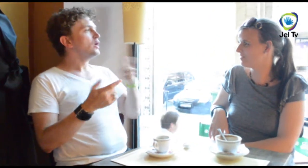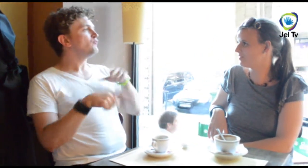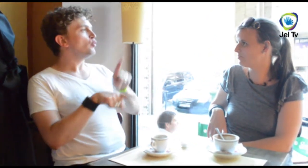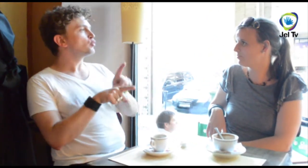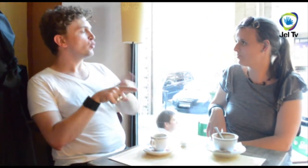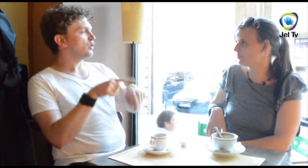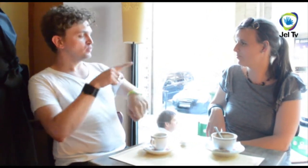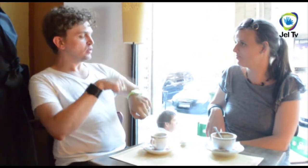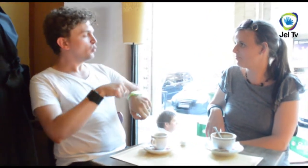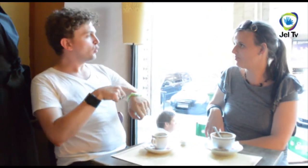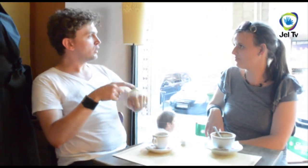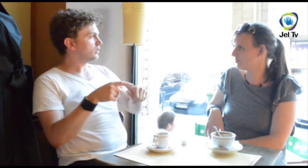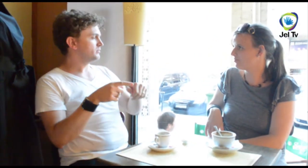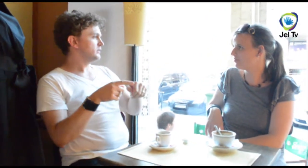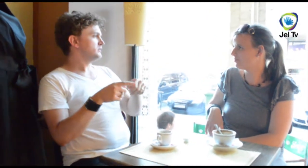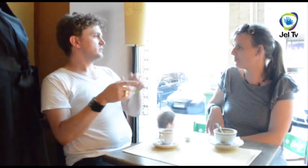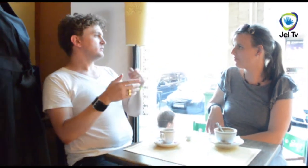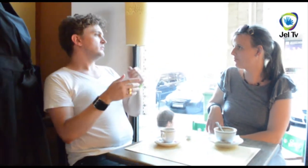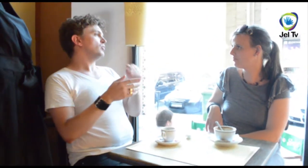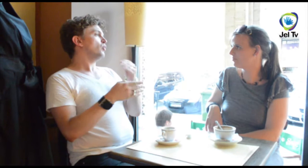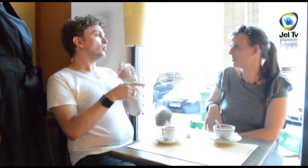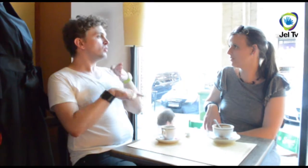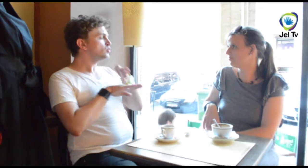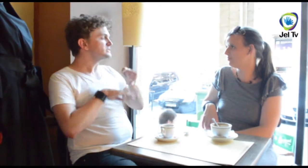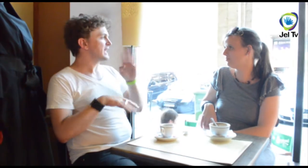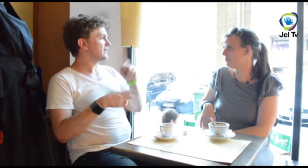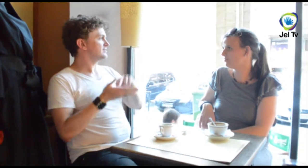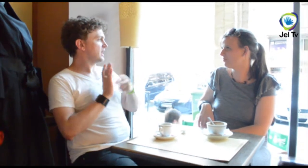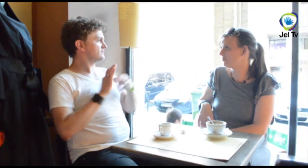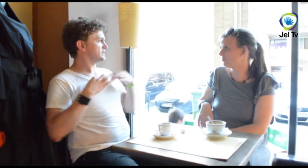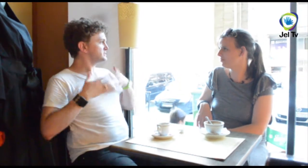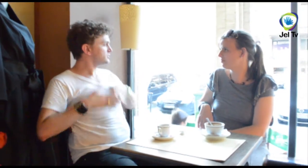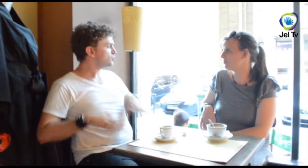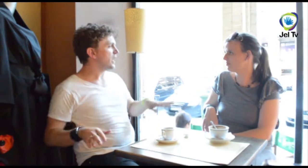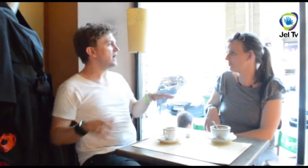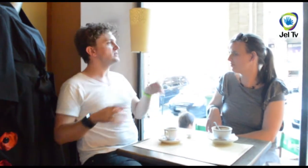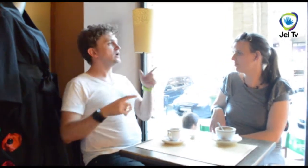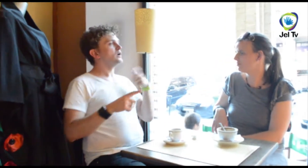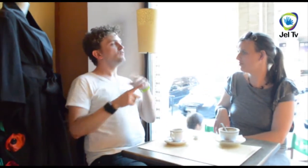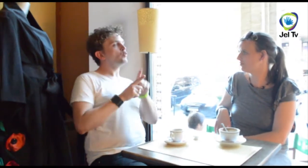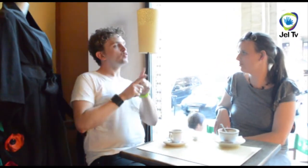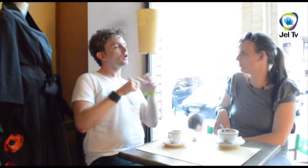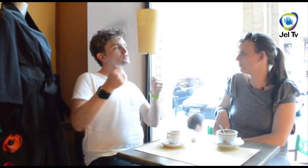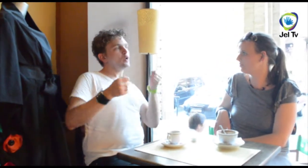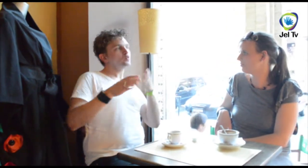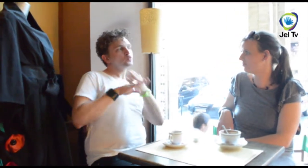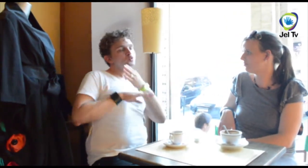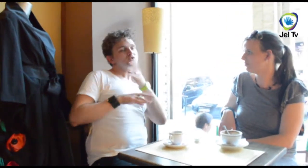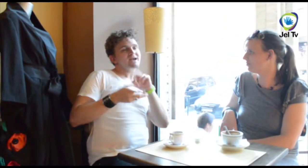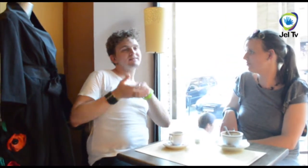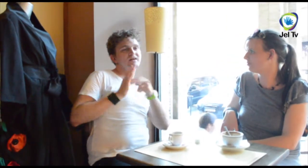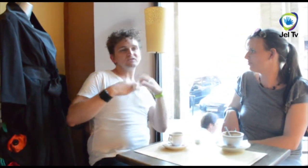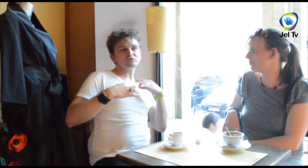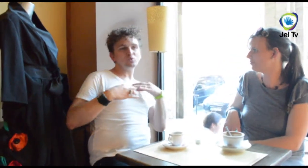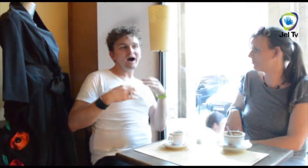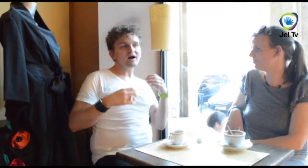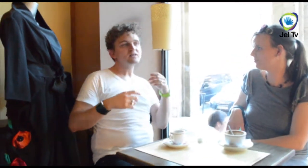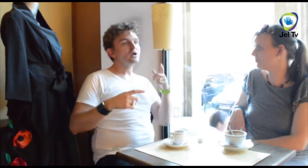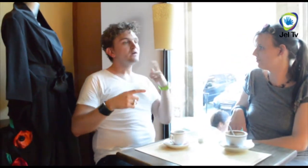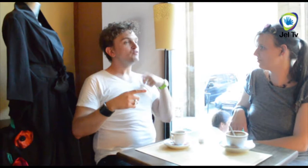Volt olyan, hogy egy óra alapján kellett megtervezni a ruhát, volt olyan, hogy autóhoz kellett tervezni.